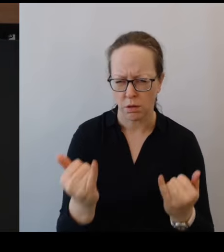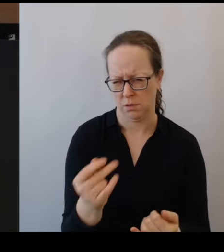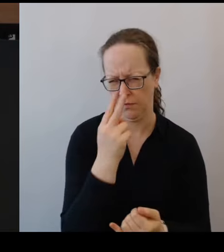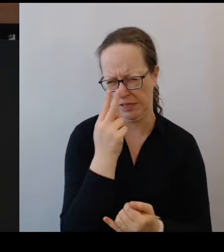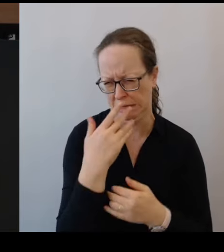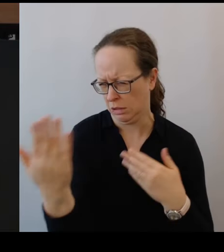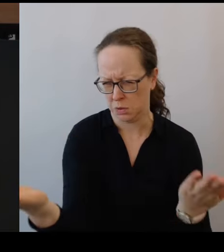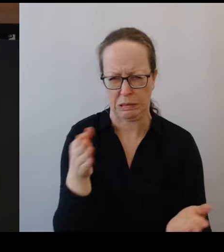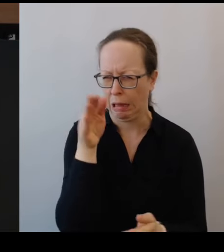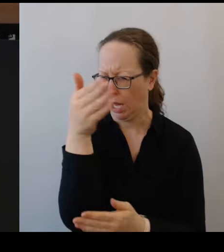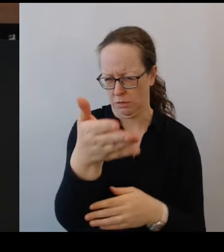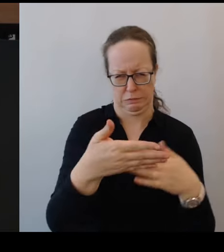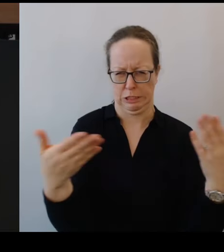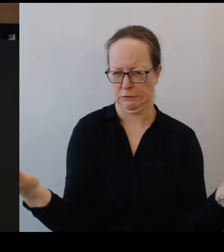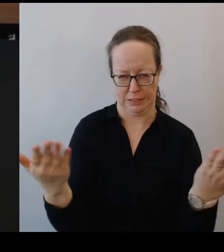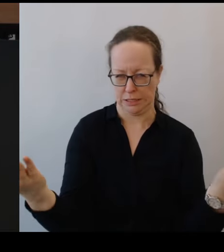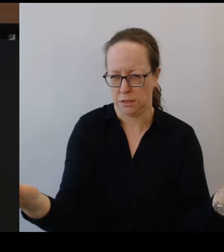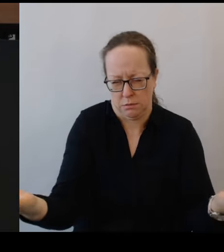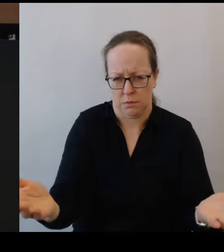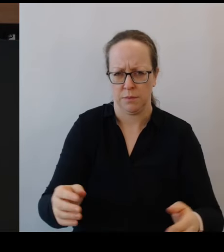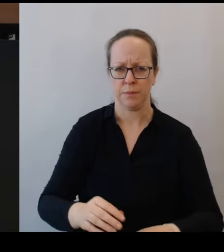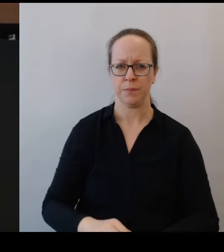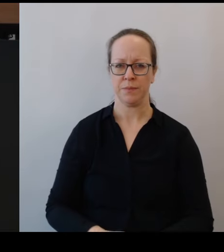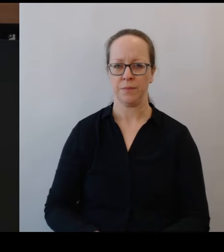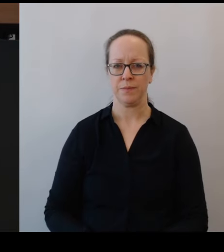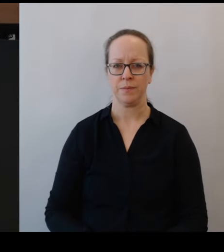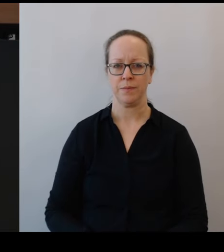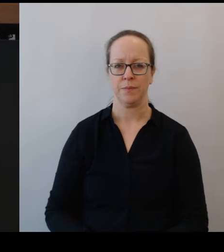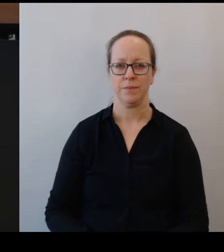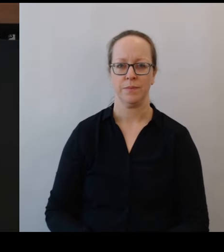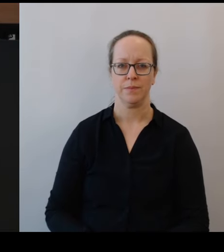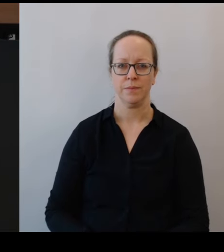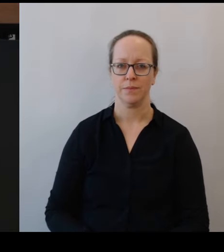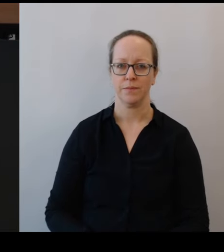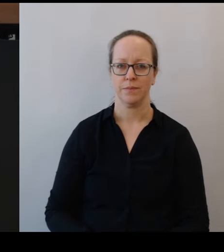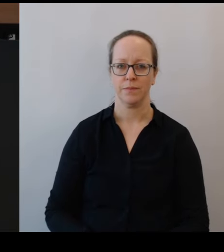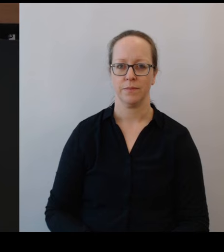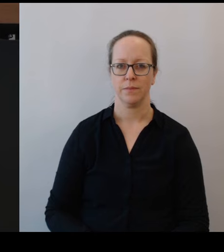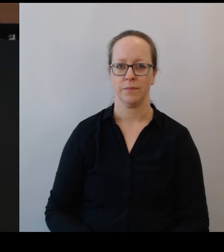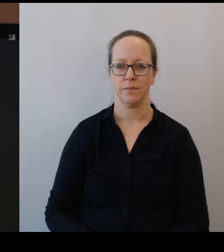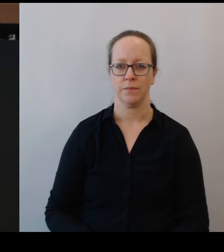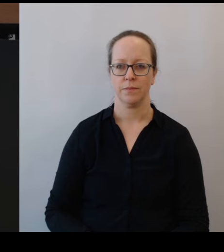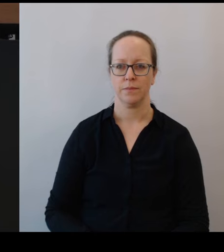Ja, das ist ja in Ordnung. Sie können gerne. Ich habe auch Herr Gaebler kein Problem damit, wenn Sie unseren Antrag ablehnen.